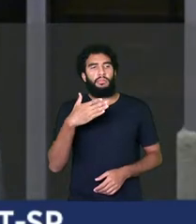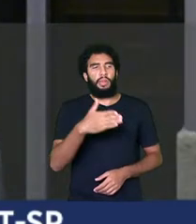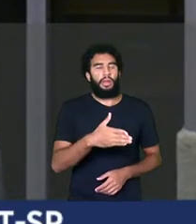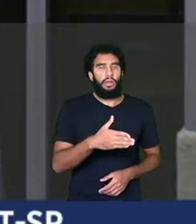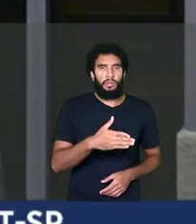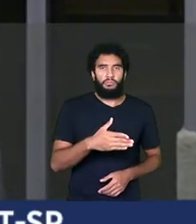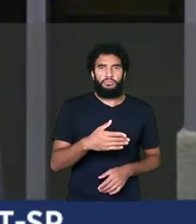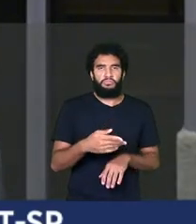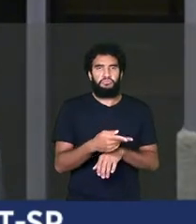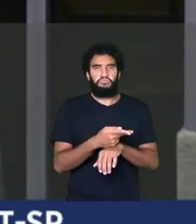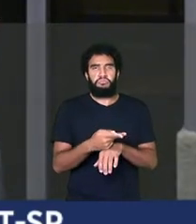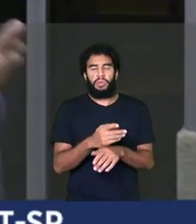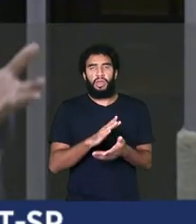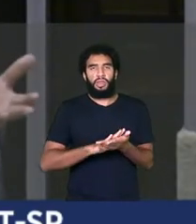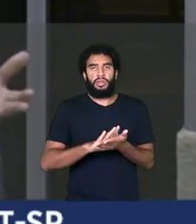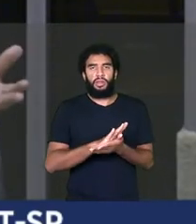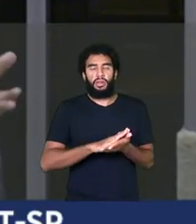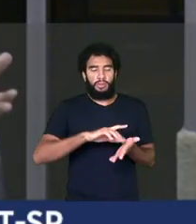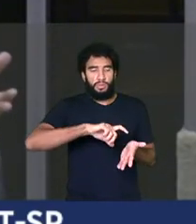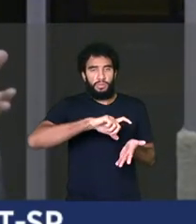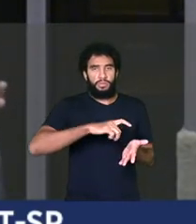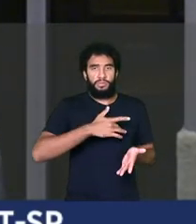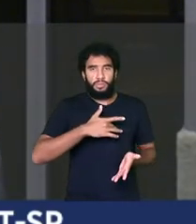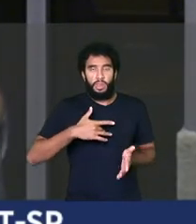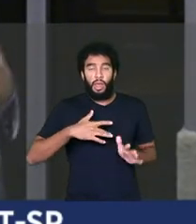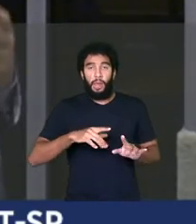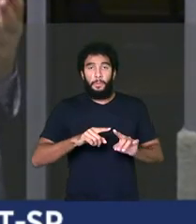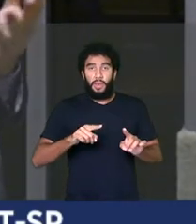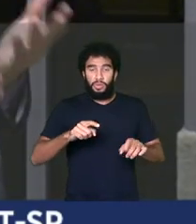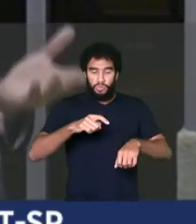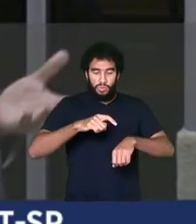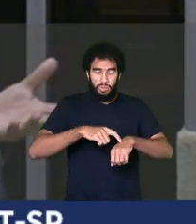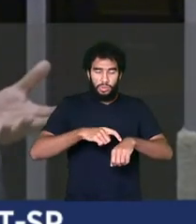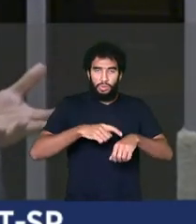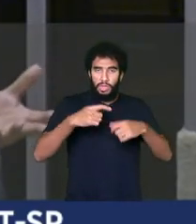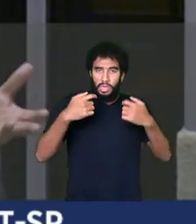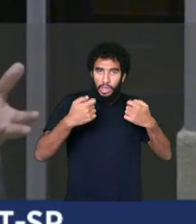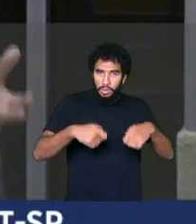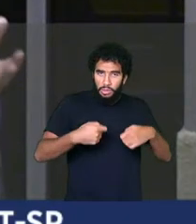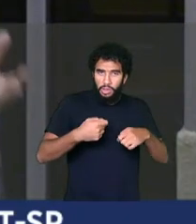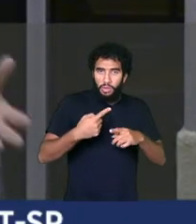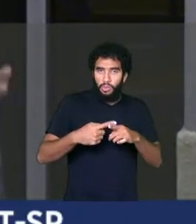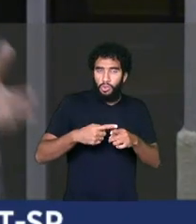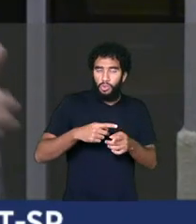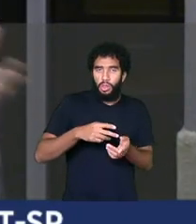ANOS E ANOS A FIO SEU PLANO DE SAÚDE SEM UTILIZÁ-LO, ELE NÃO RECORRE DURANTE ANCIÃO PLANO DE SAÚDE. E QUANDO ELE VAI RECORRER QUE ELE ESTÁ HOSPITALIZADO, O PLANO DE